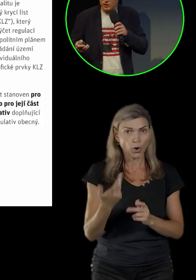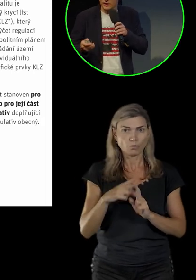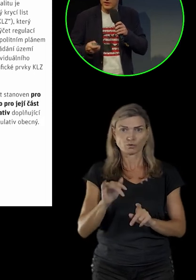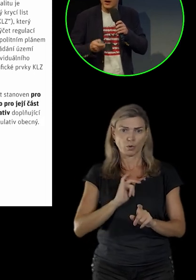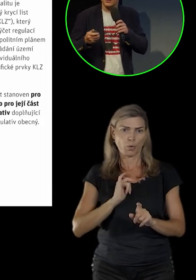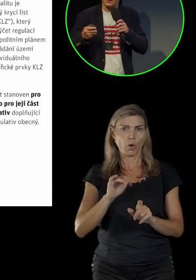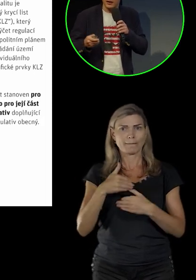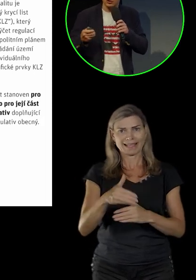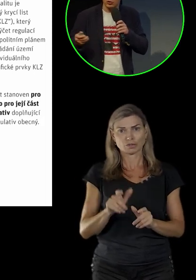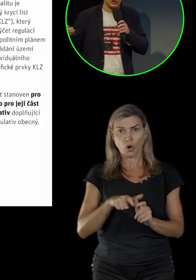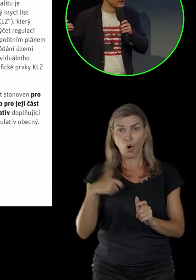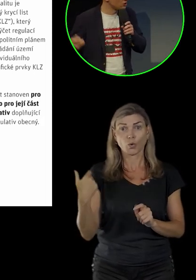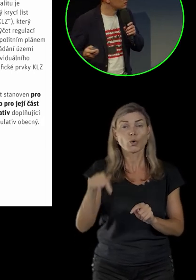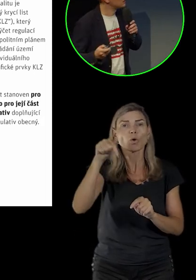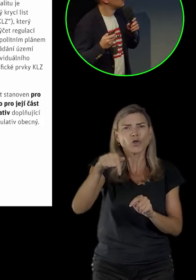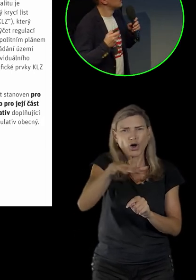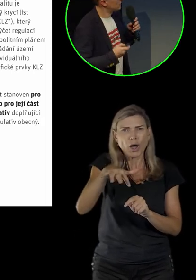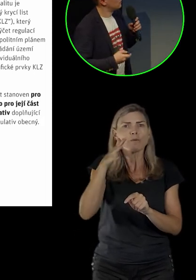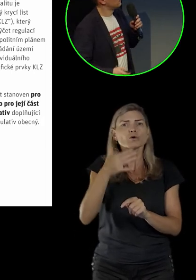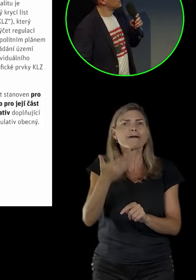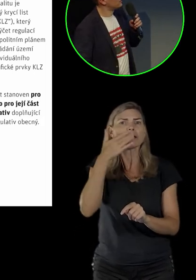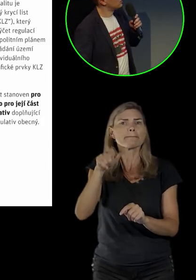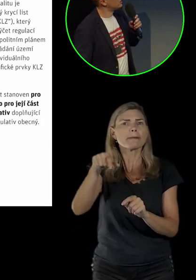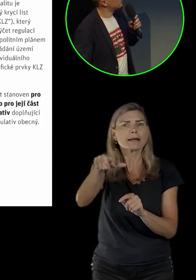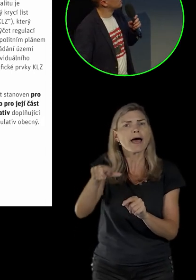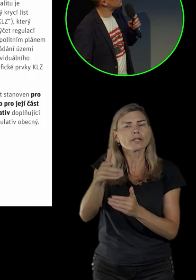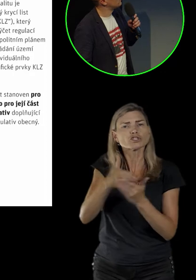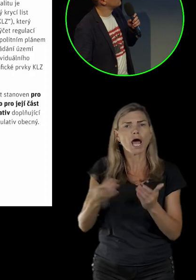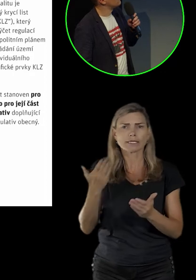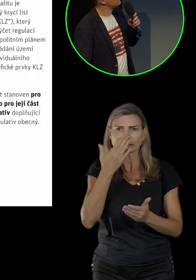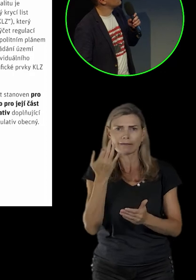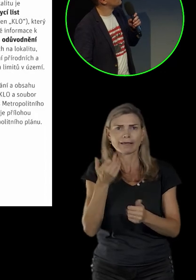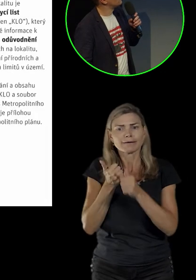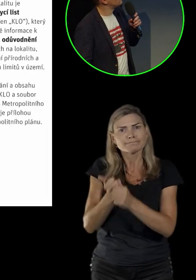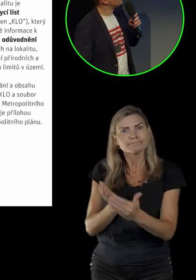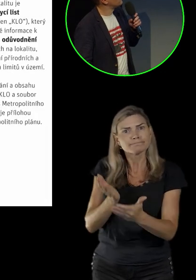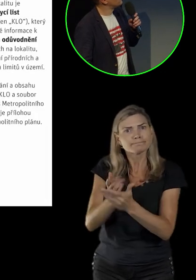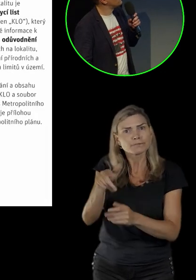lokalitě se má takto konkrétně chovat. Individuální regulativ.